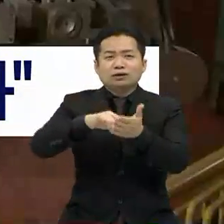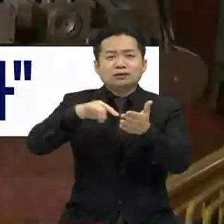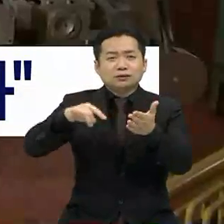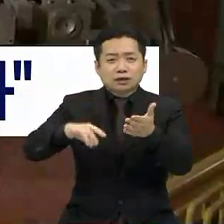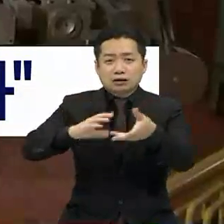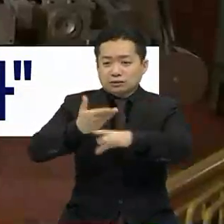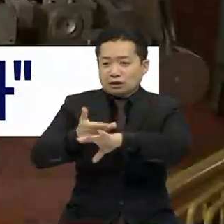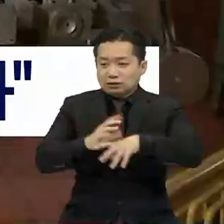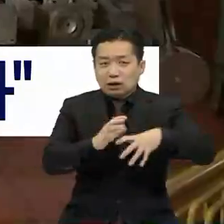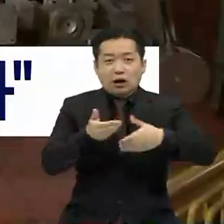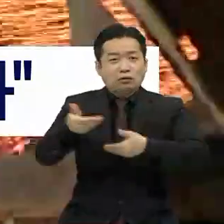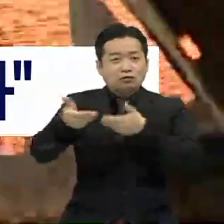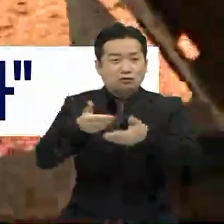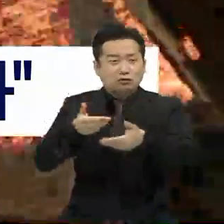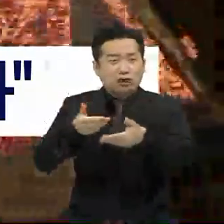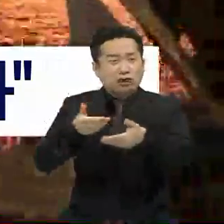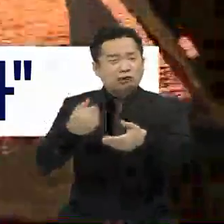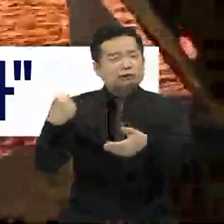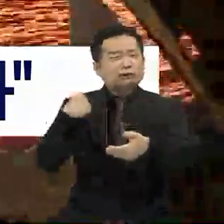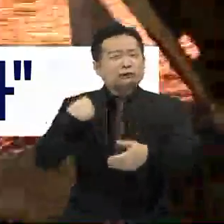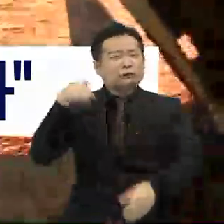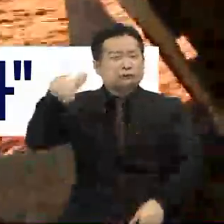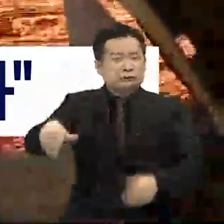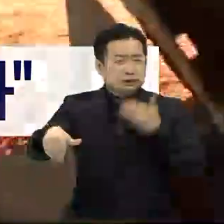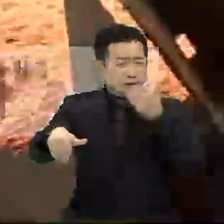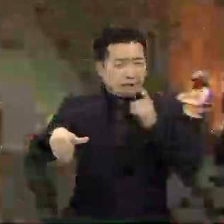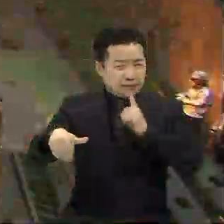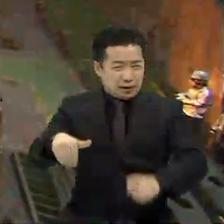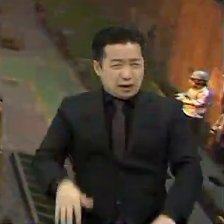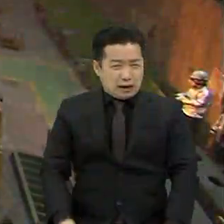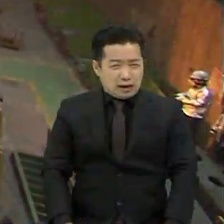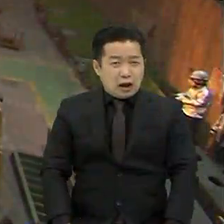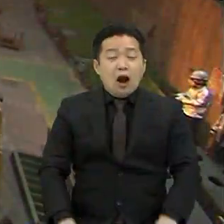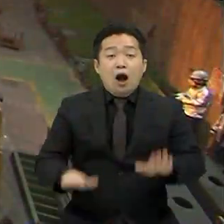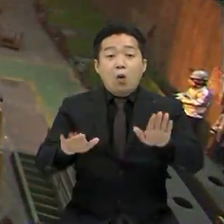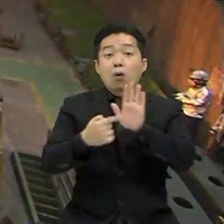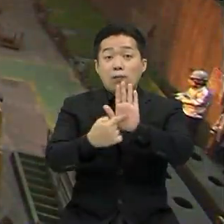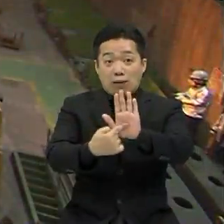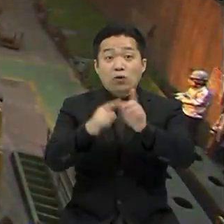수출 경쟁력이 약해질 수 있습니다. 오늘 발표에 대해 산업계는 준비 시간이